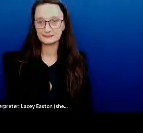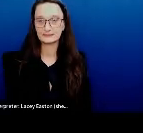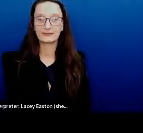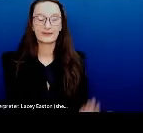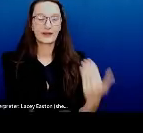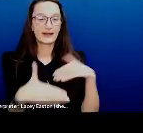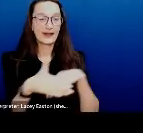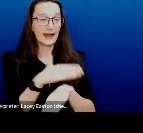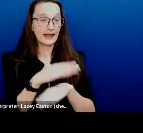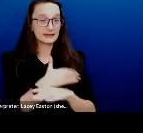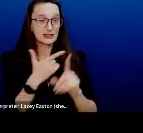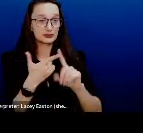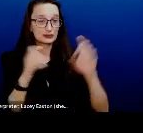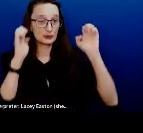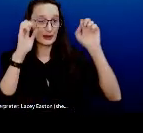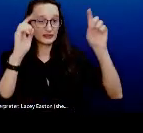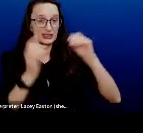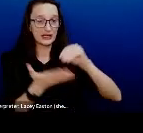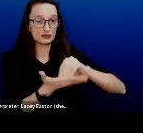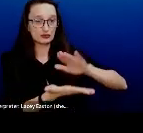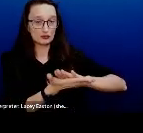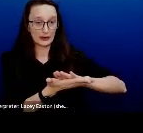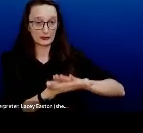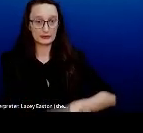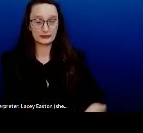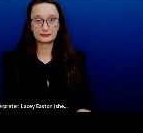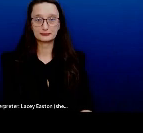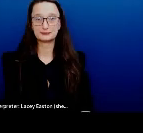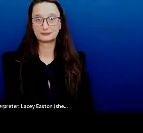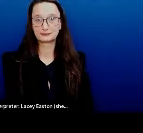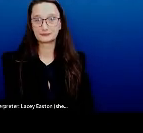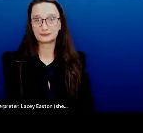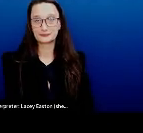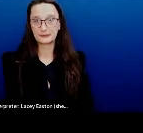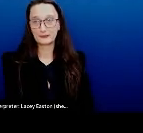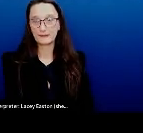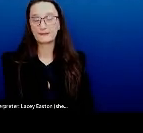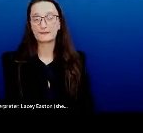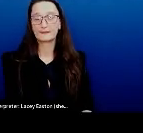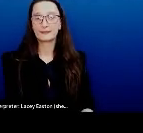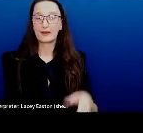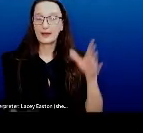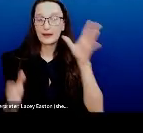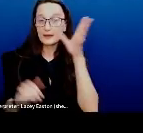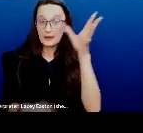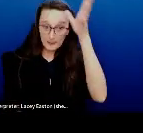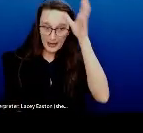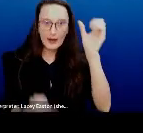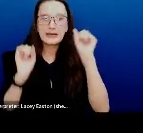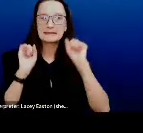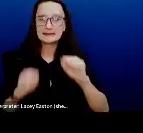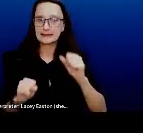Los padres pueden inspeccionar y revisar todos los registros educativos de su hijo